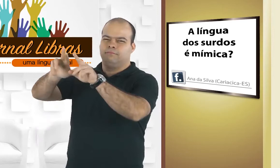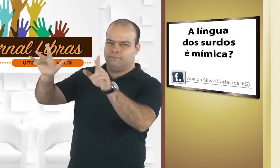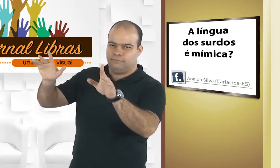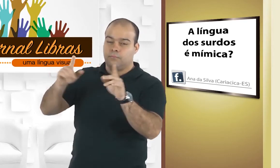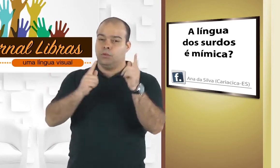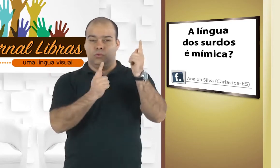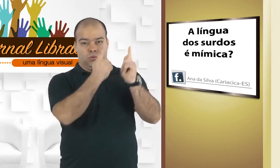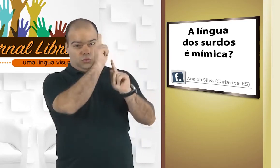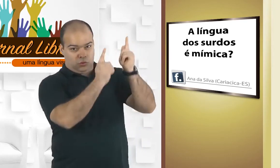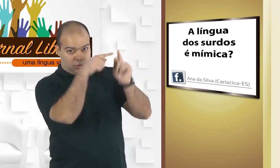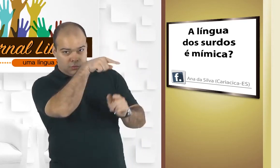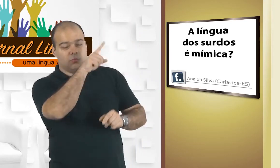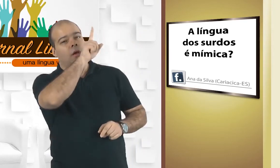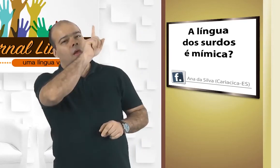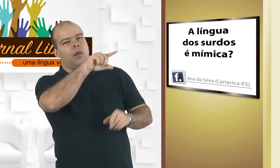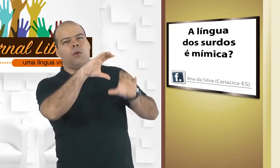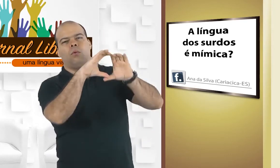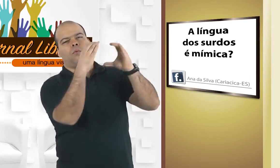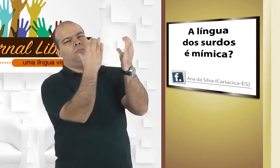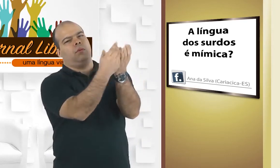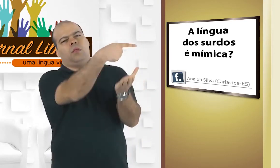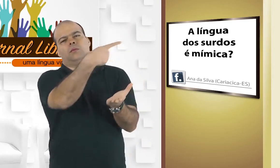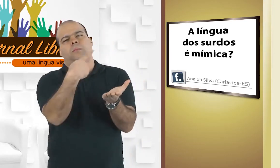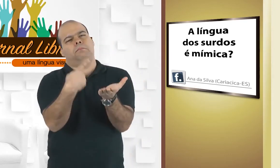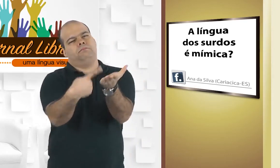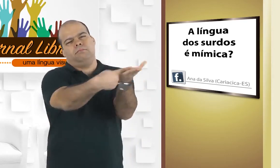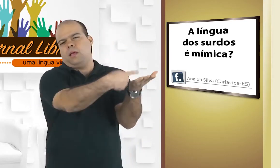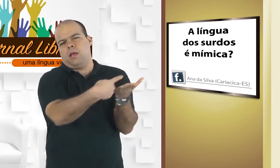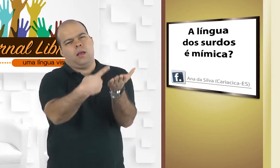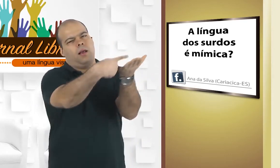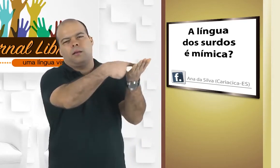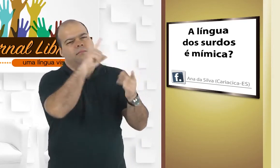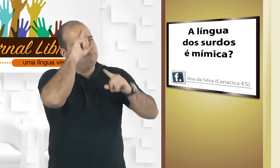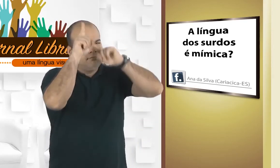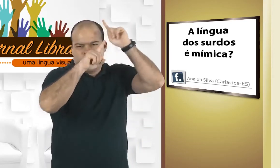Os gestos são combinados, inventados entre grupos específicos.